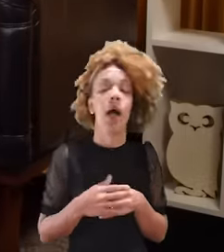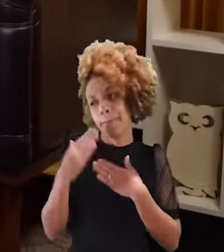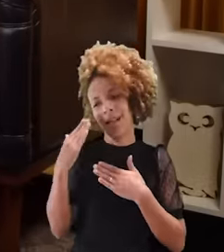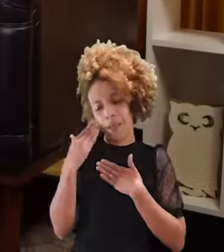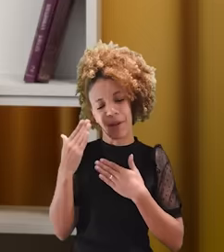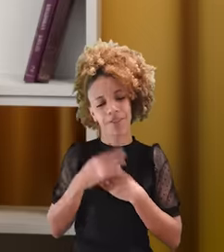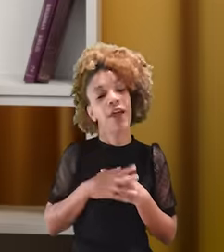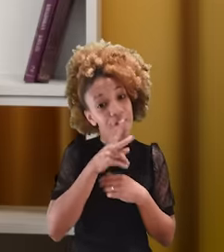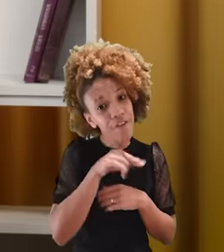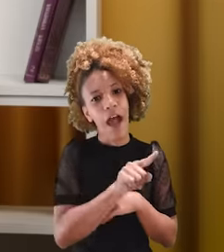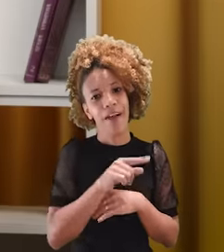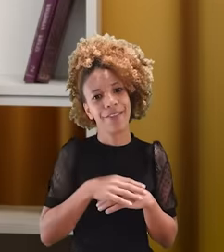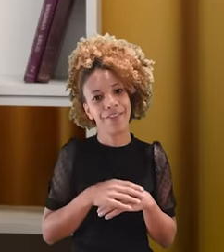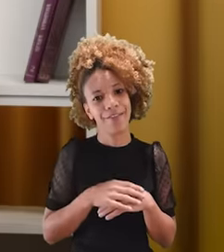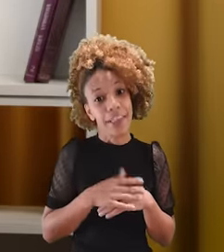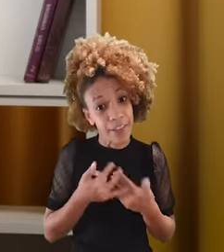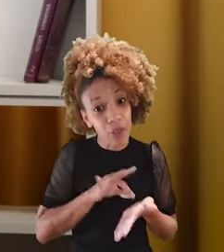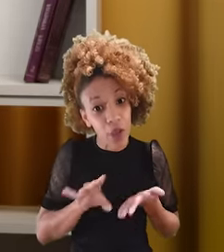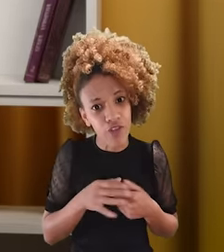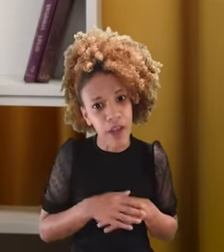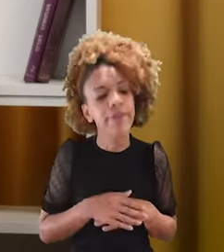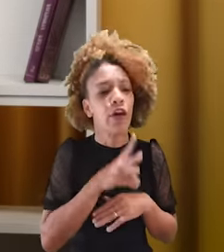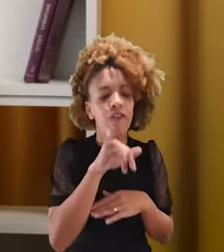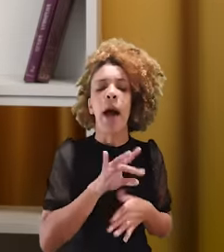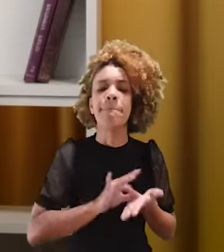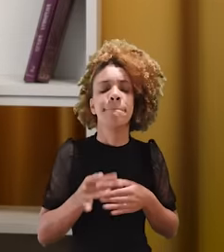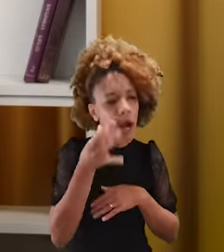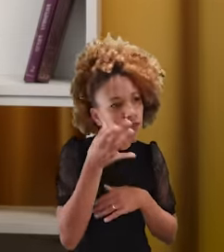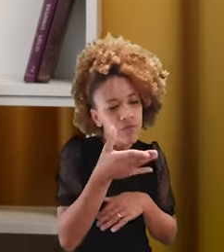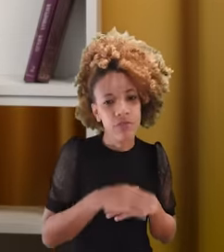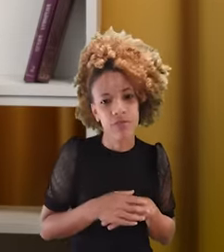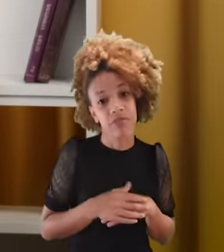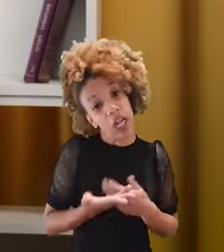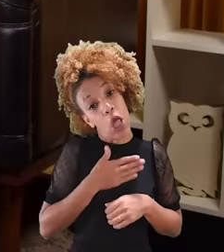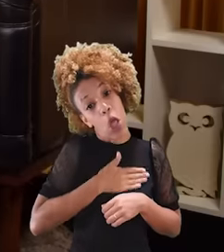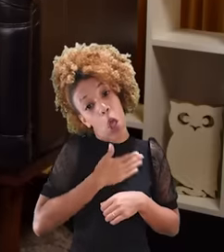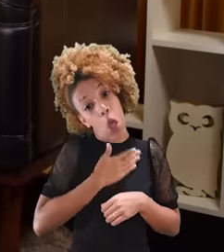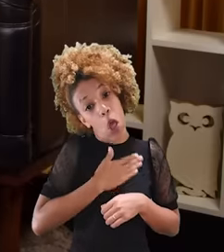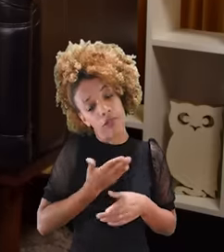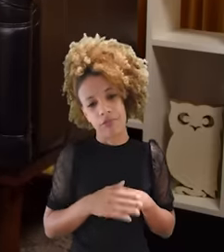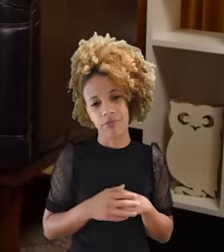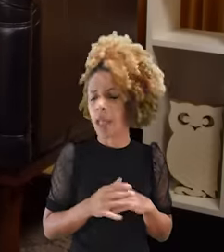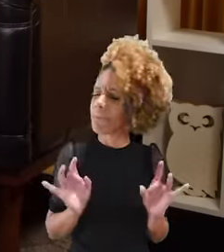tá vem vai você não quer odiar vai para odiar o vivo numa dessa o cara gosta e vai L pronto vai